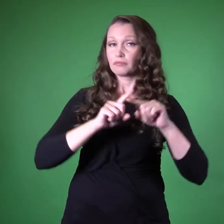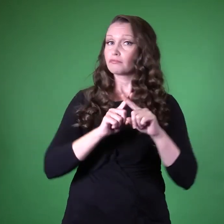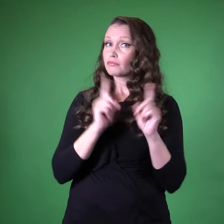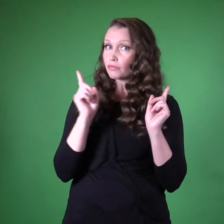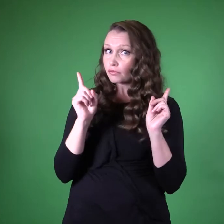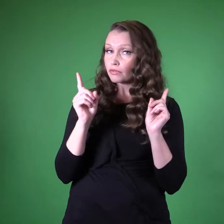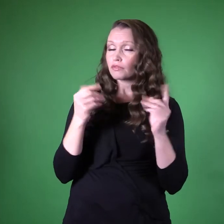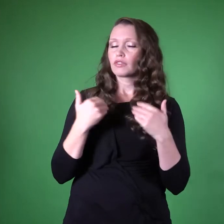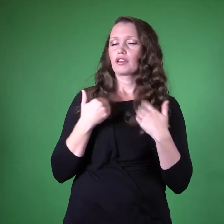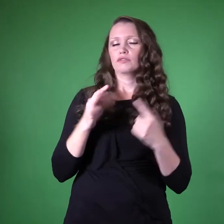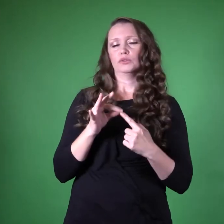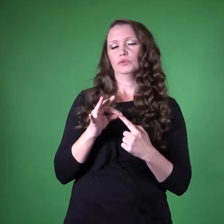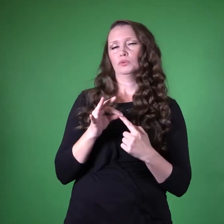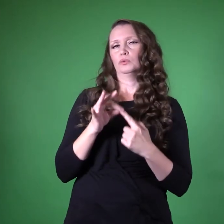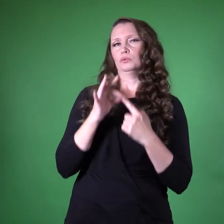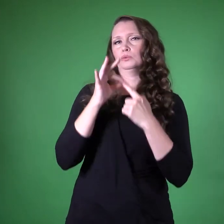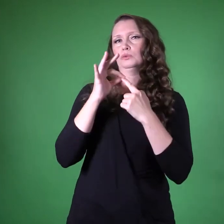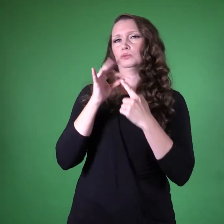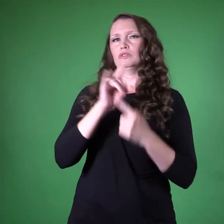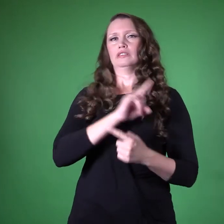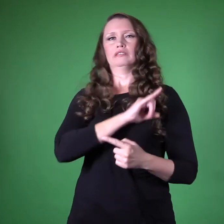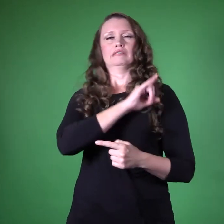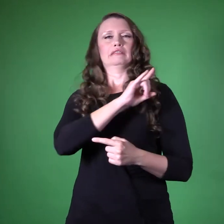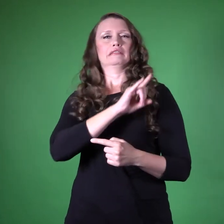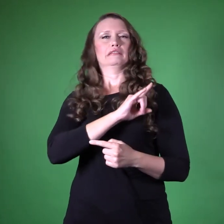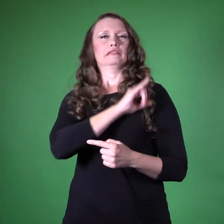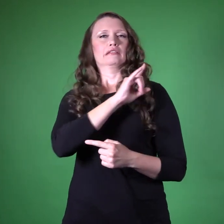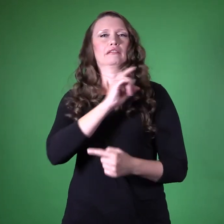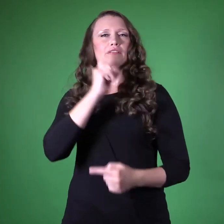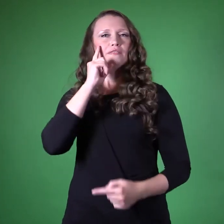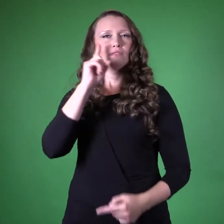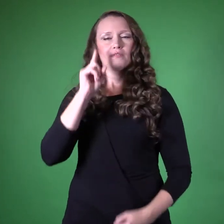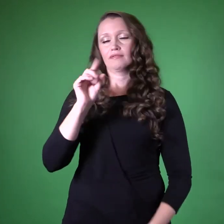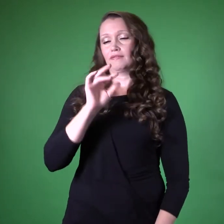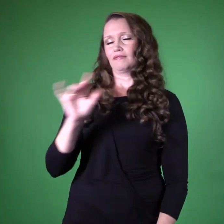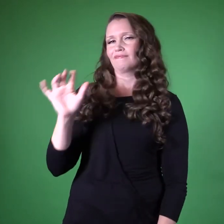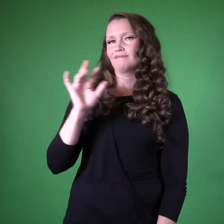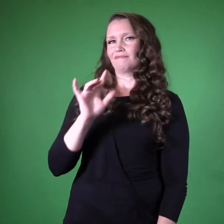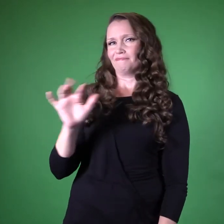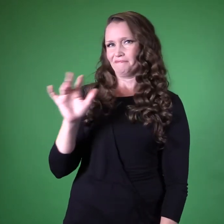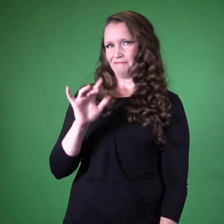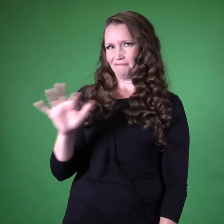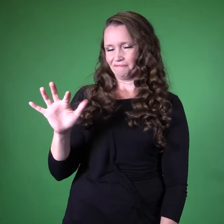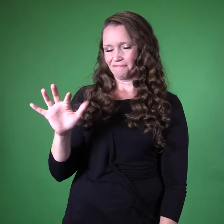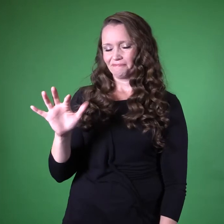BUT HAVE UNIQUE STYLE FOR FINGERSPELL.